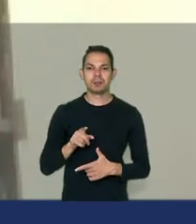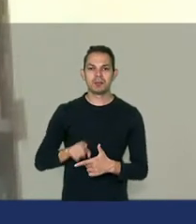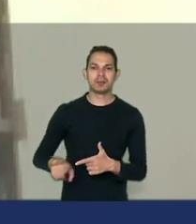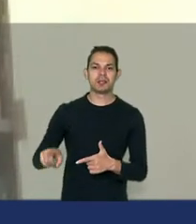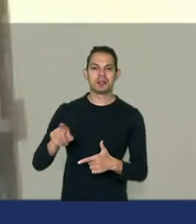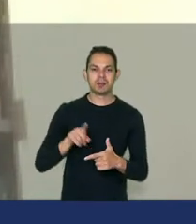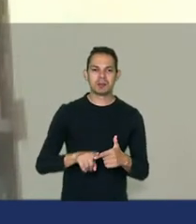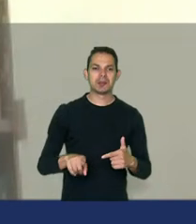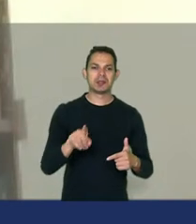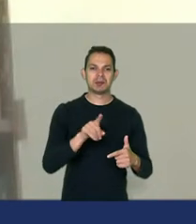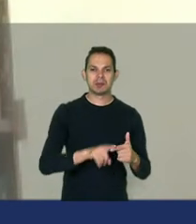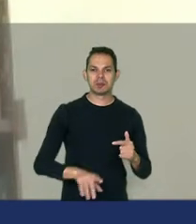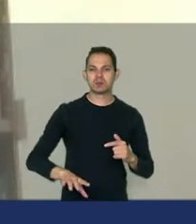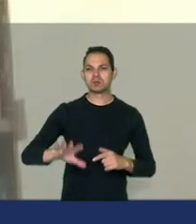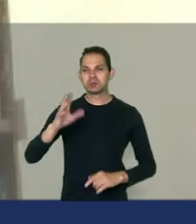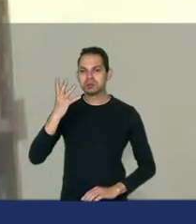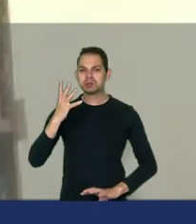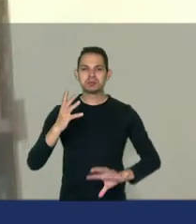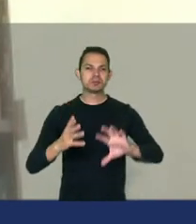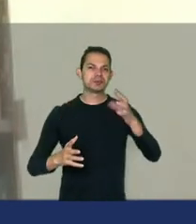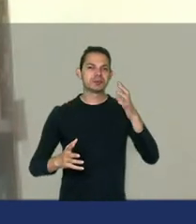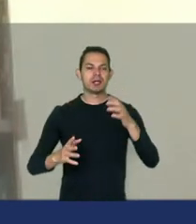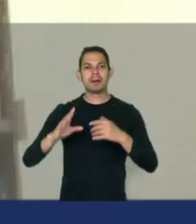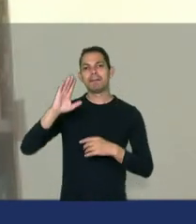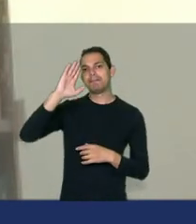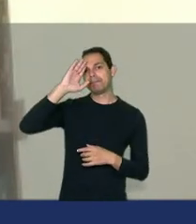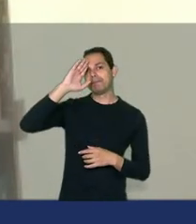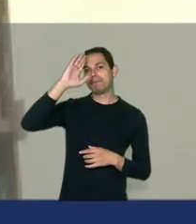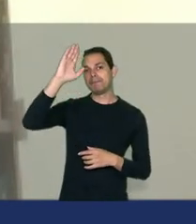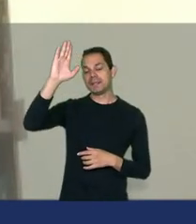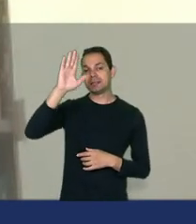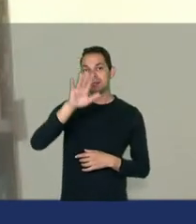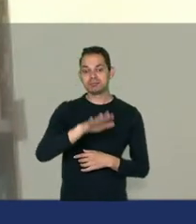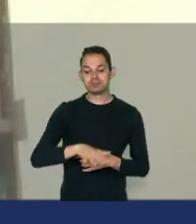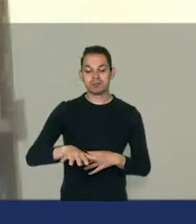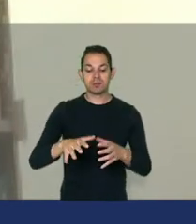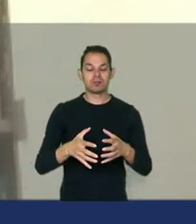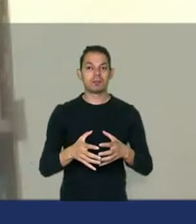TEM CAUSADO TRANSTORNO, PRINCIPALMENTE PARA ESSA GRANDE MASSA DE BRASILEIROS.